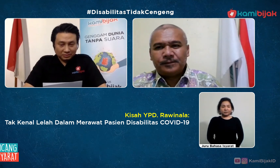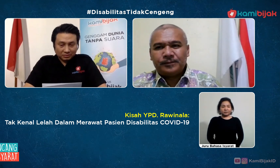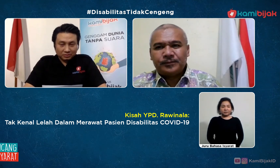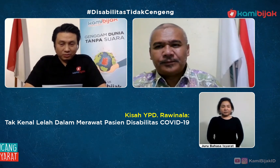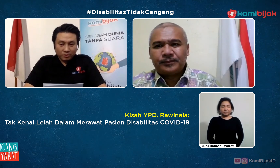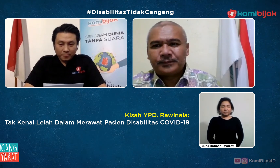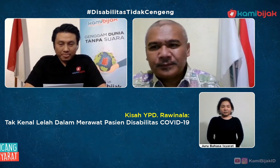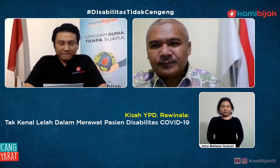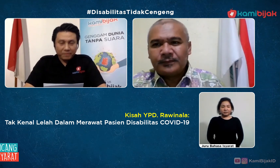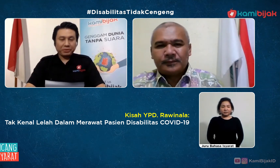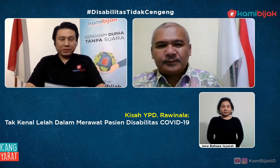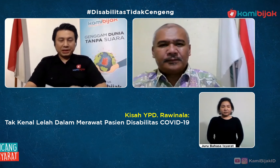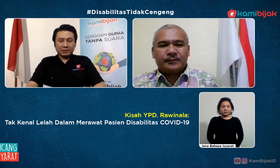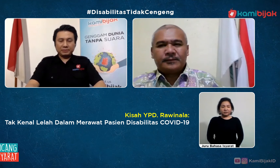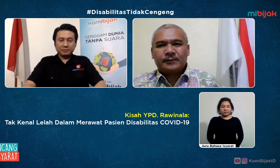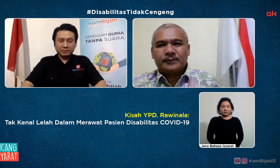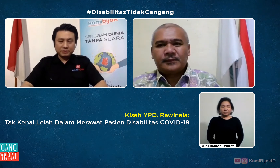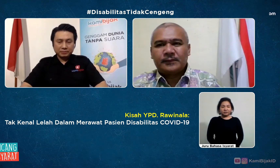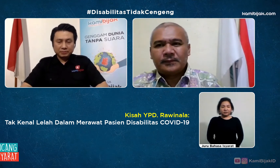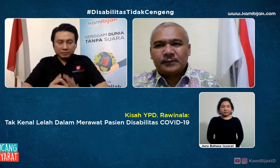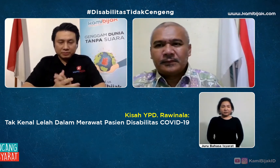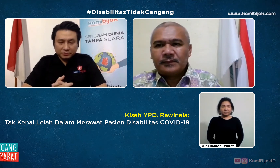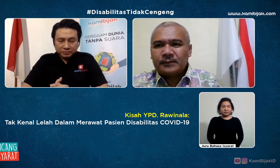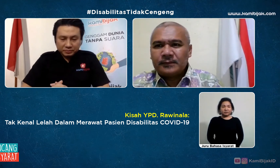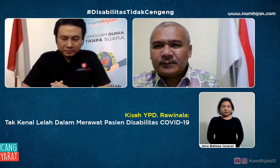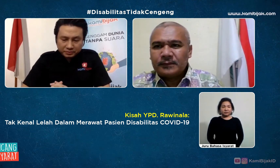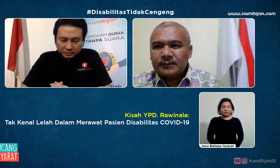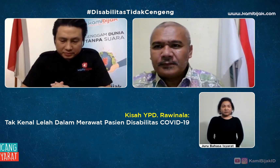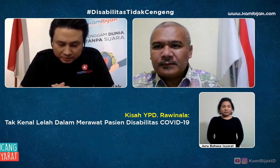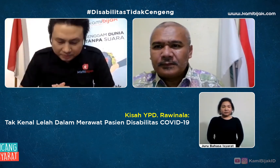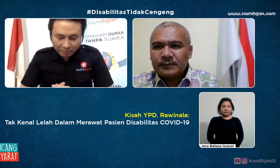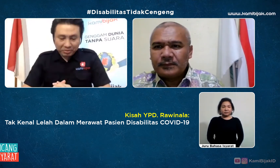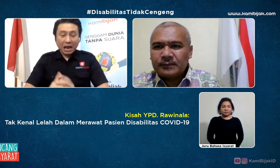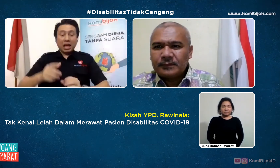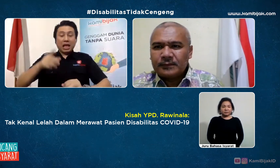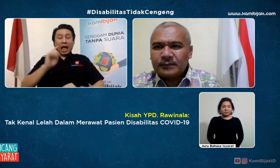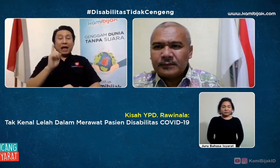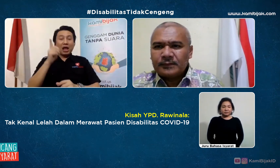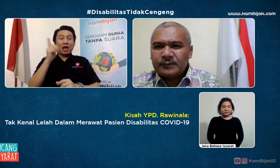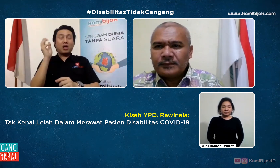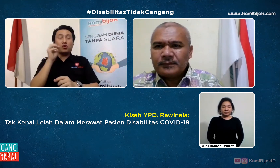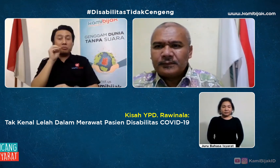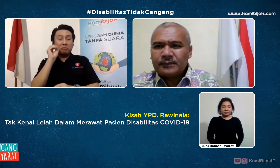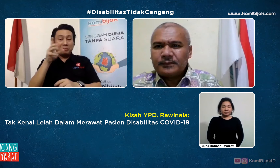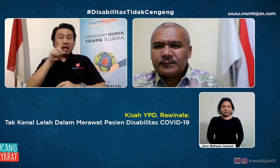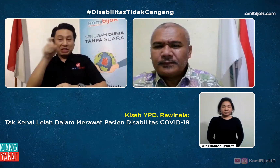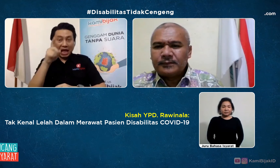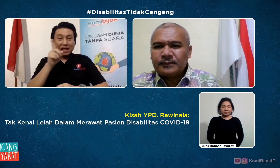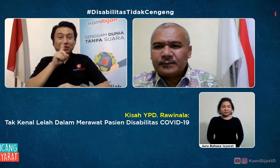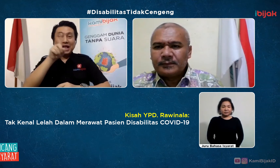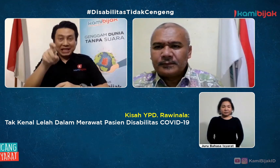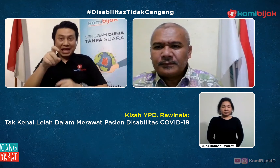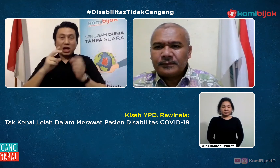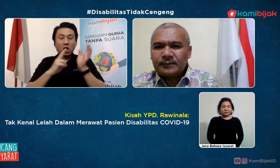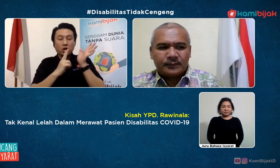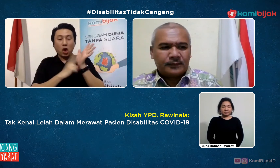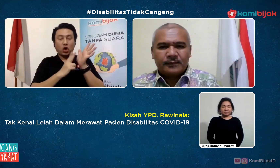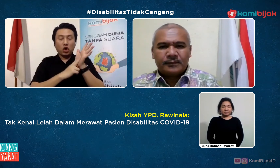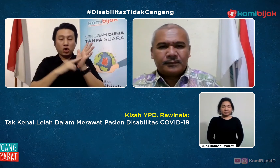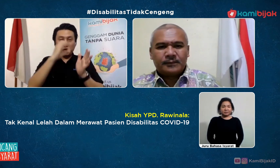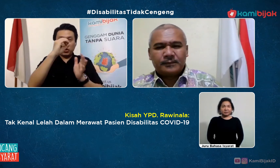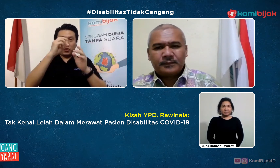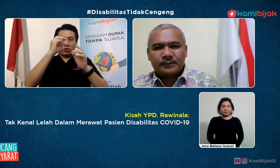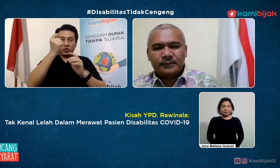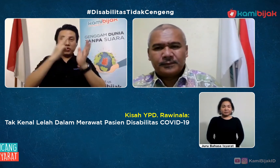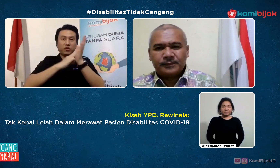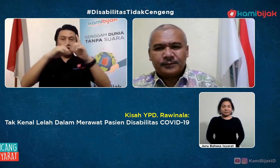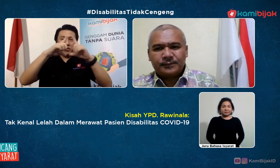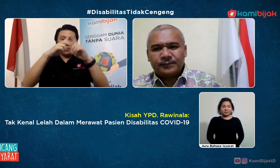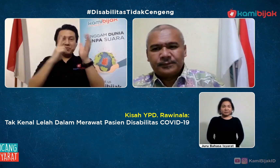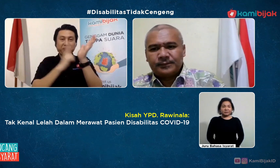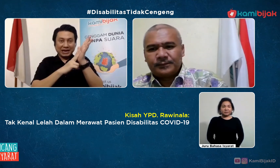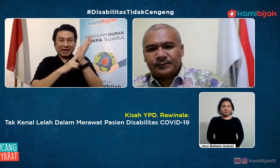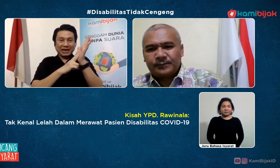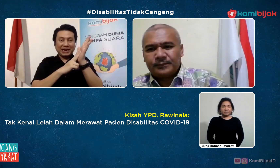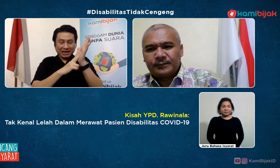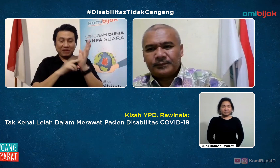yang sudah komen di situ 1 pertanyaan dan rupanya